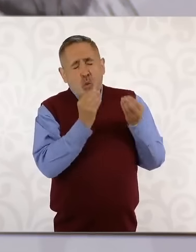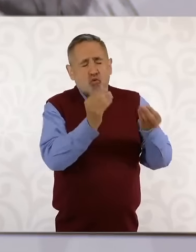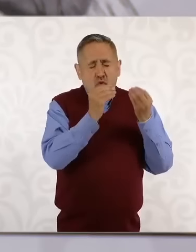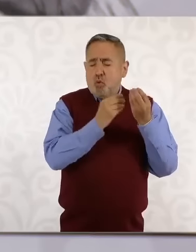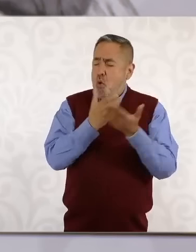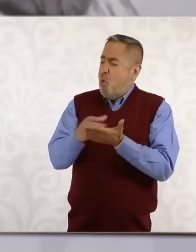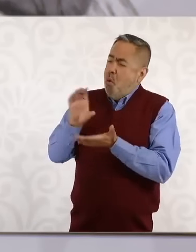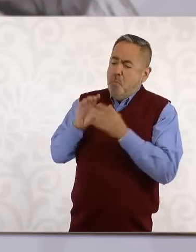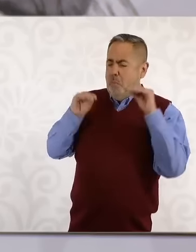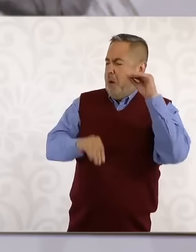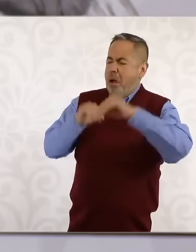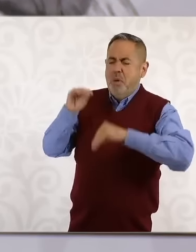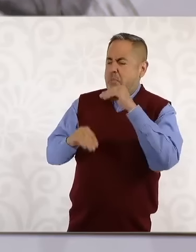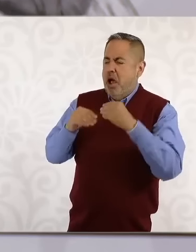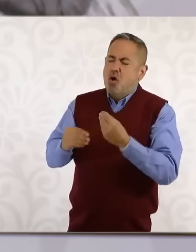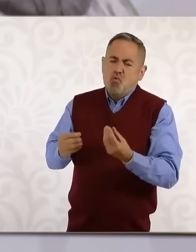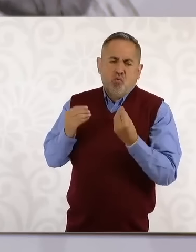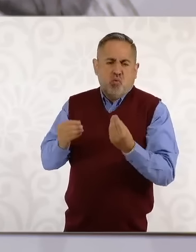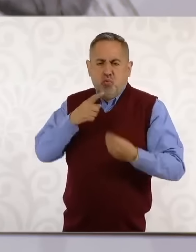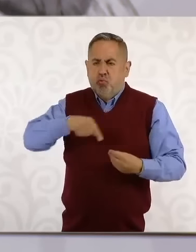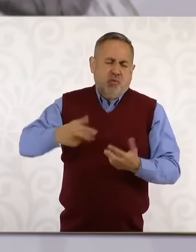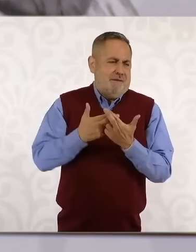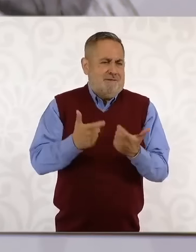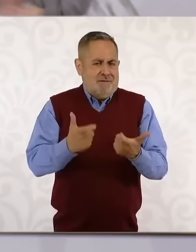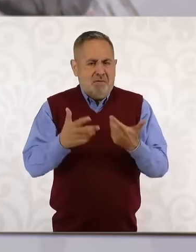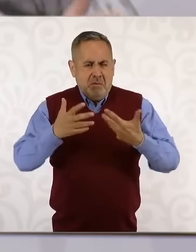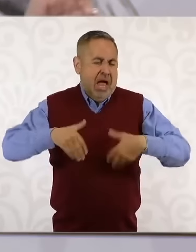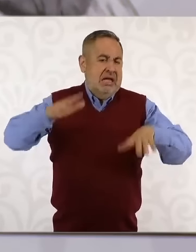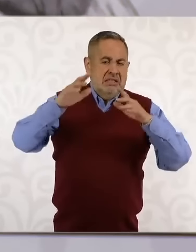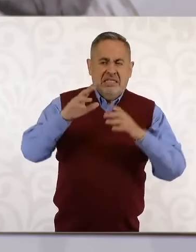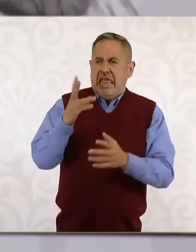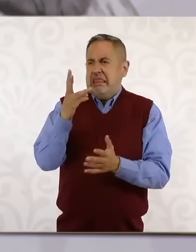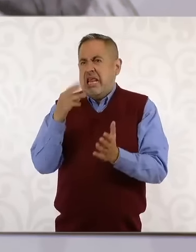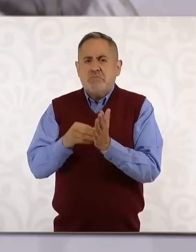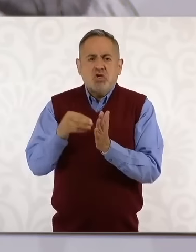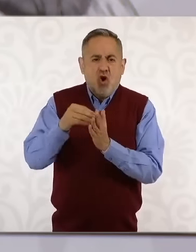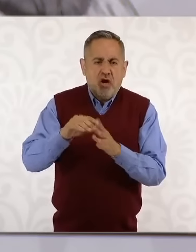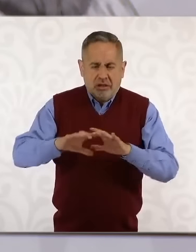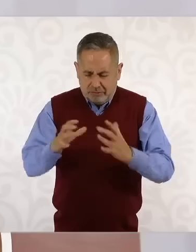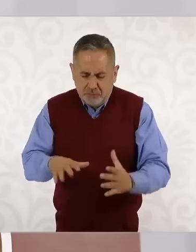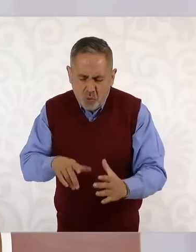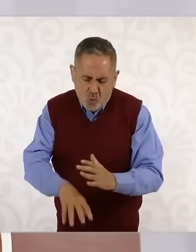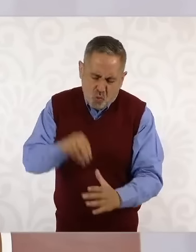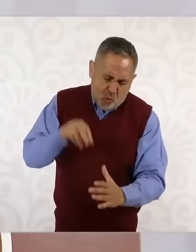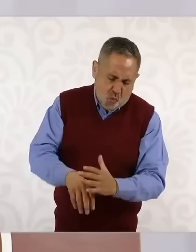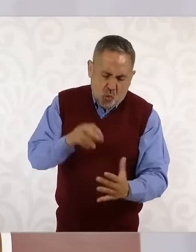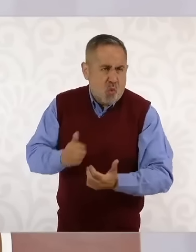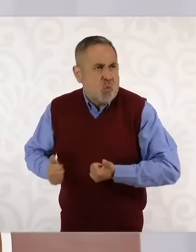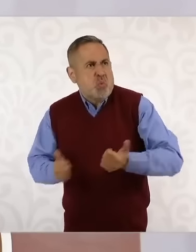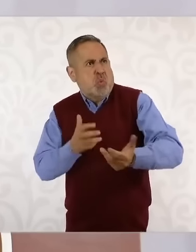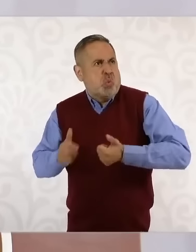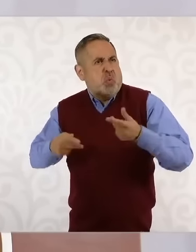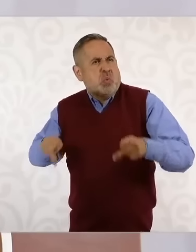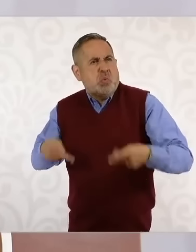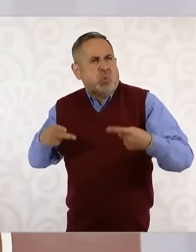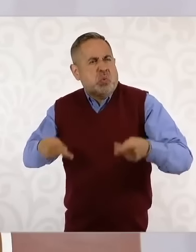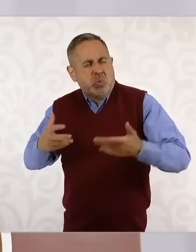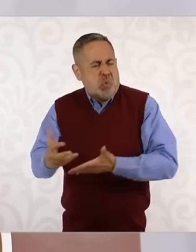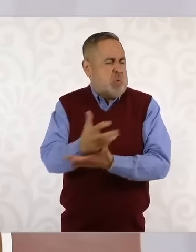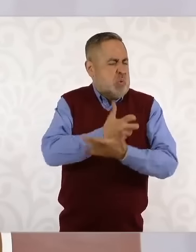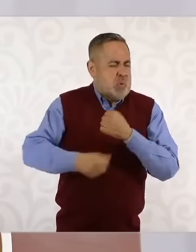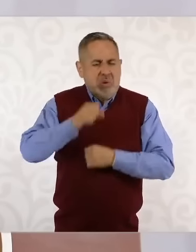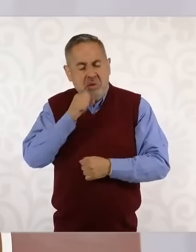privada que íbamos a llegar incluso a 3 millones de barriles de petróleo de producción diaria,